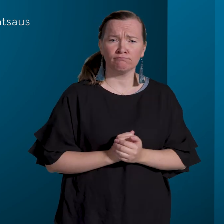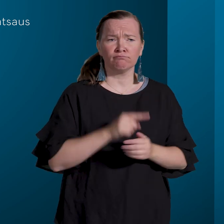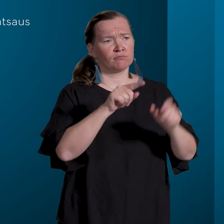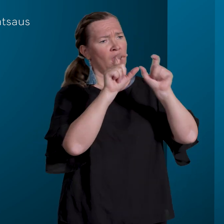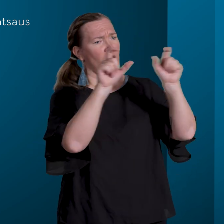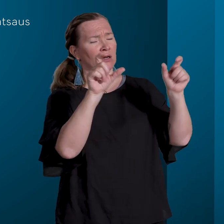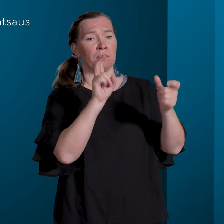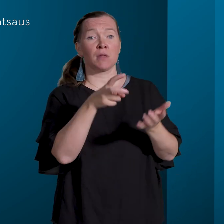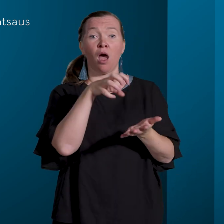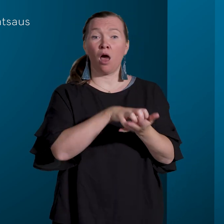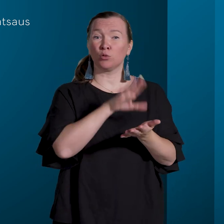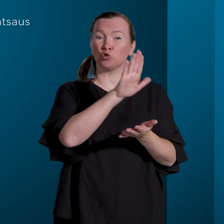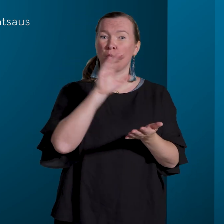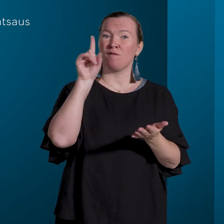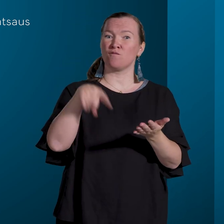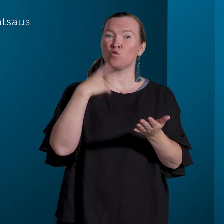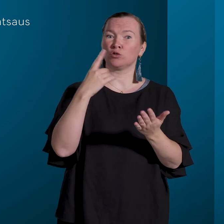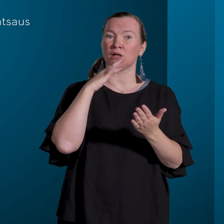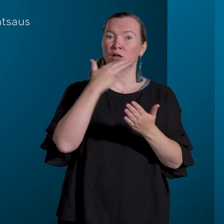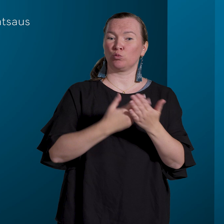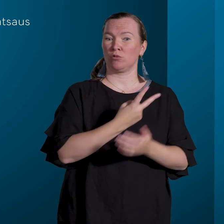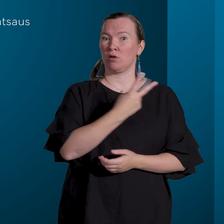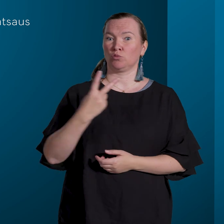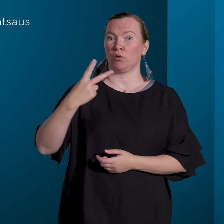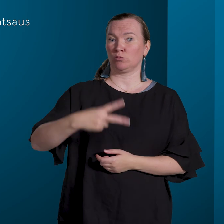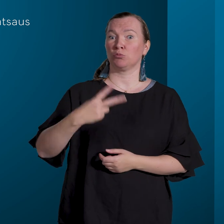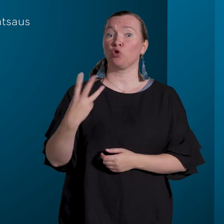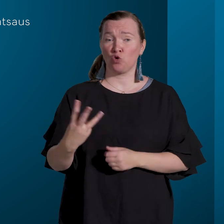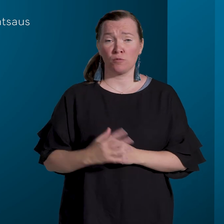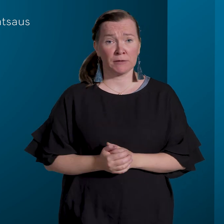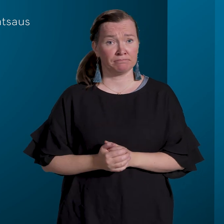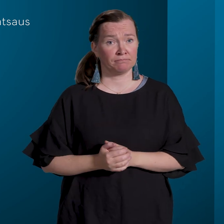jonka aiheena oli hallituksen vuosikertomus 2023.